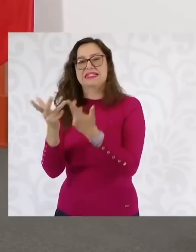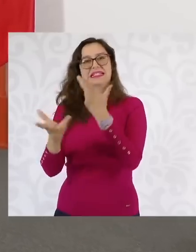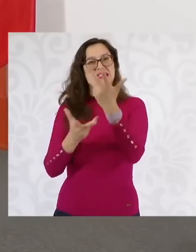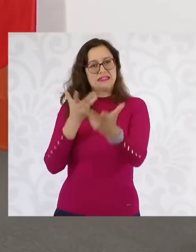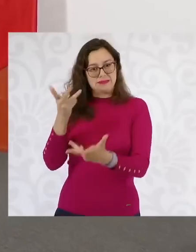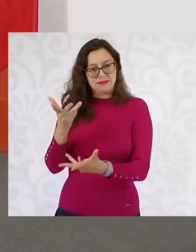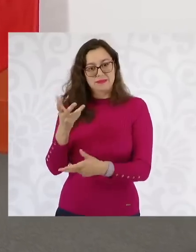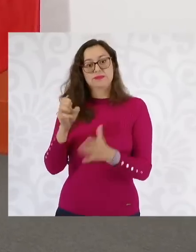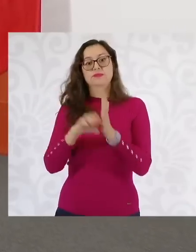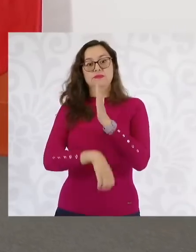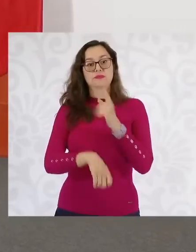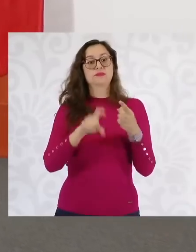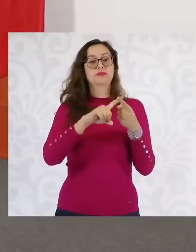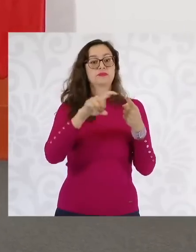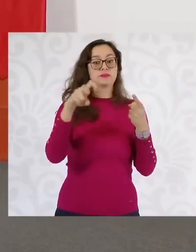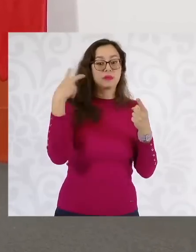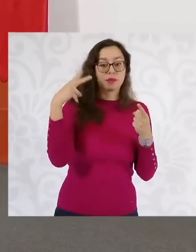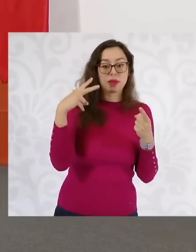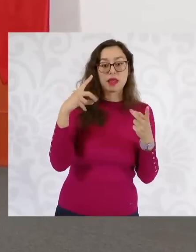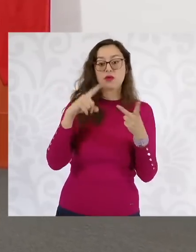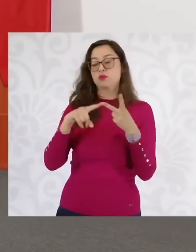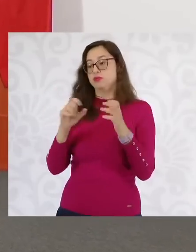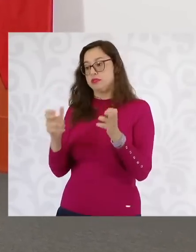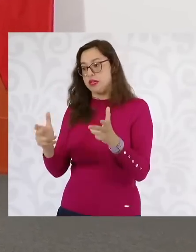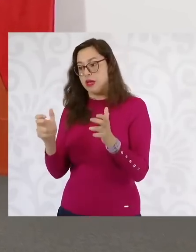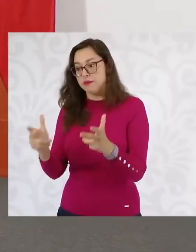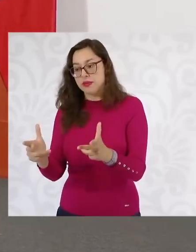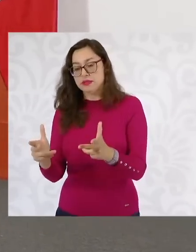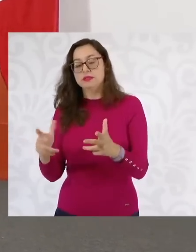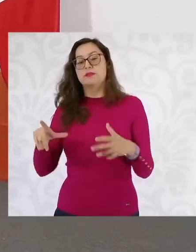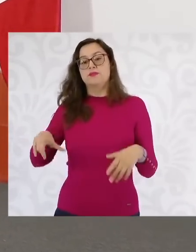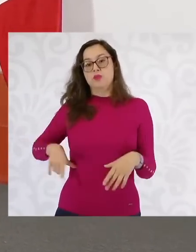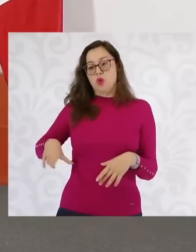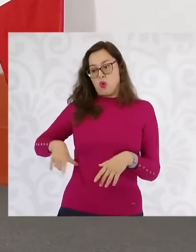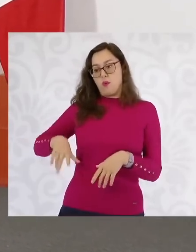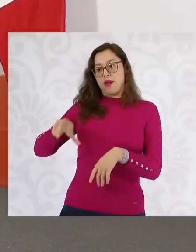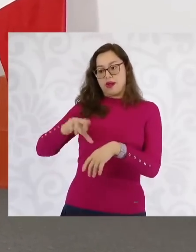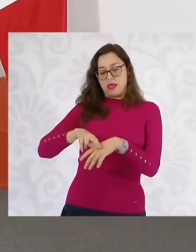el caso de Veracruz y de Chiapas entonces la mayoría ya nos reunimos con los equipos de